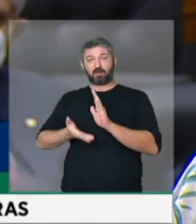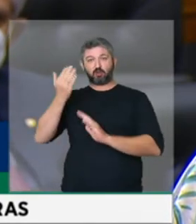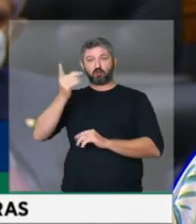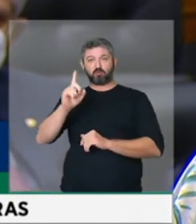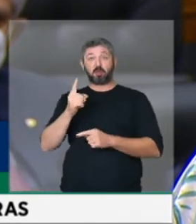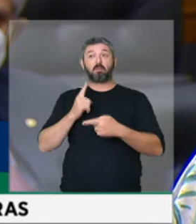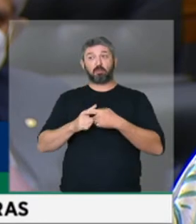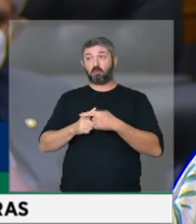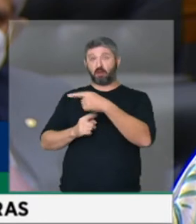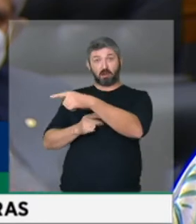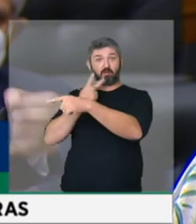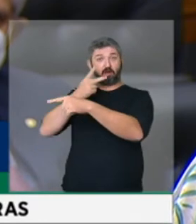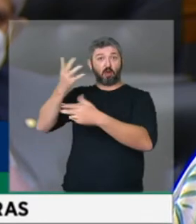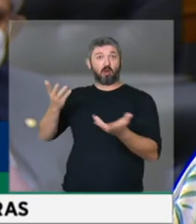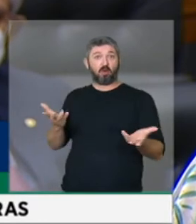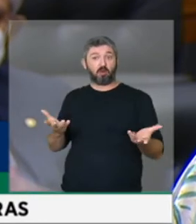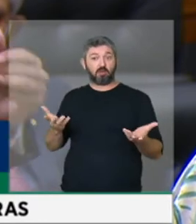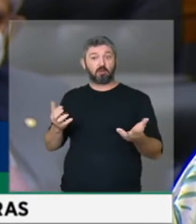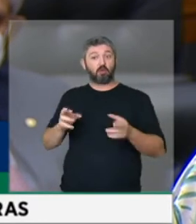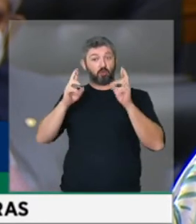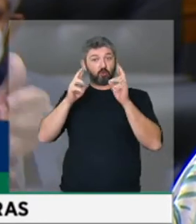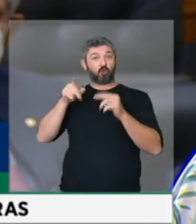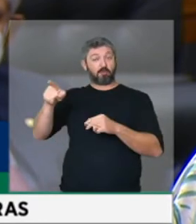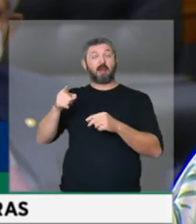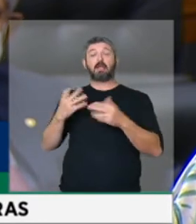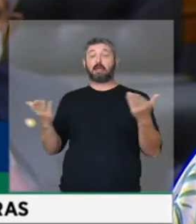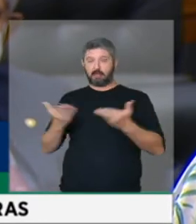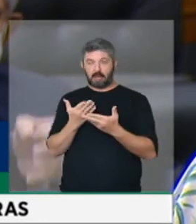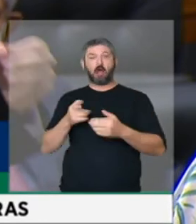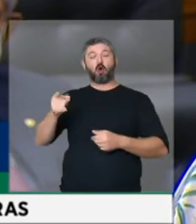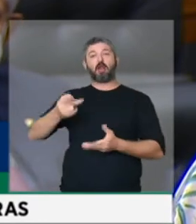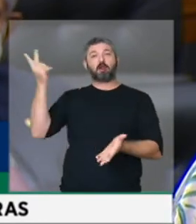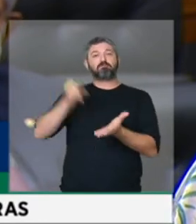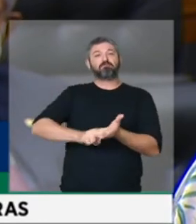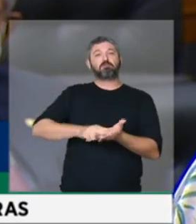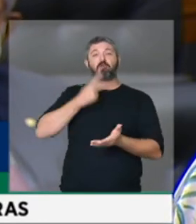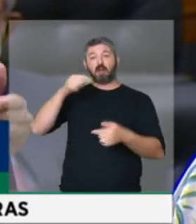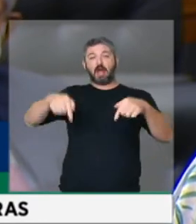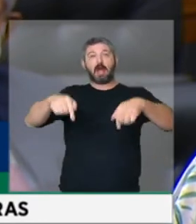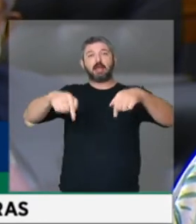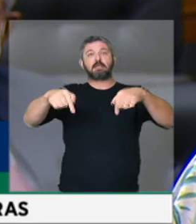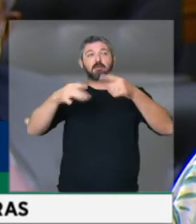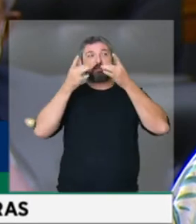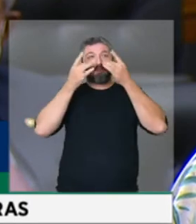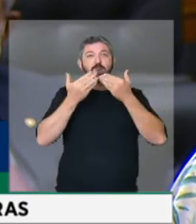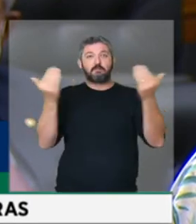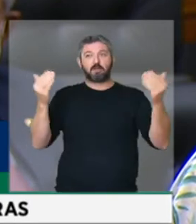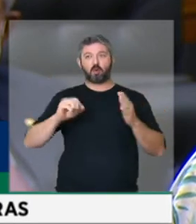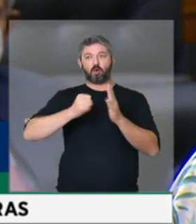PREÇO DA CONTA DE LUZ. PORQUE ELE FALOU E EU ESPERO QUE ELE SUSTENTE A SUA PALAVRA AGORA AQUI NO PLENÁRIO. O PSOL TÁ EM OBSTRUÇÃO.